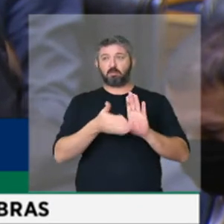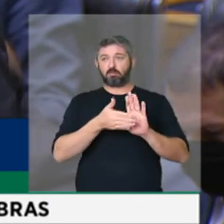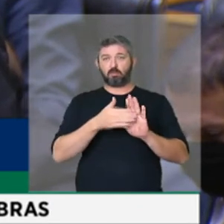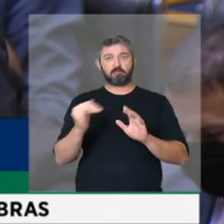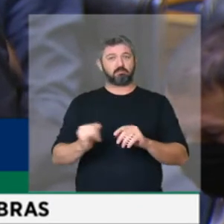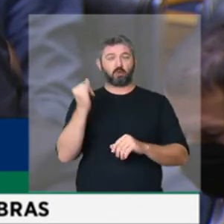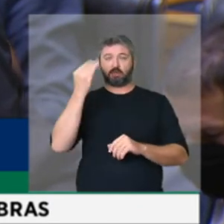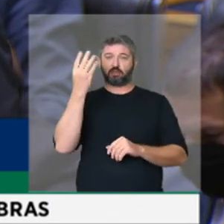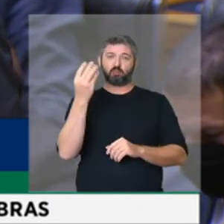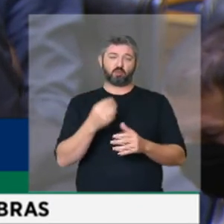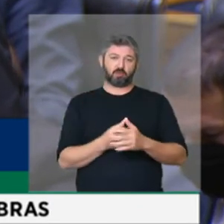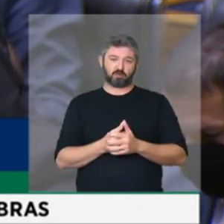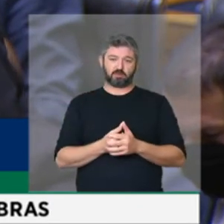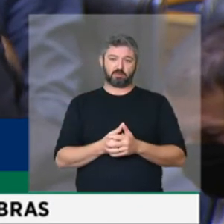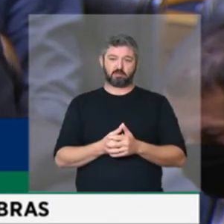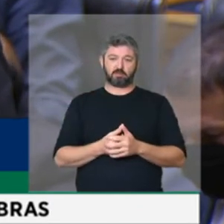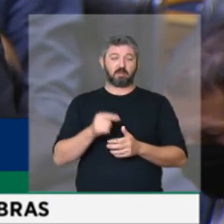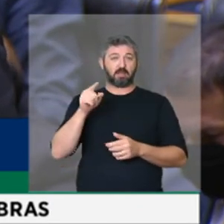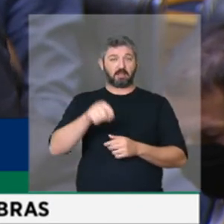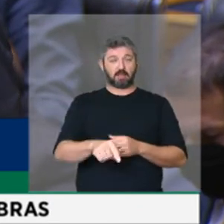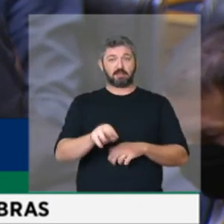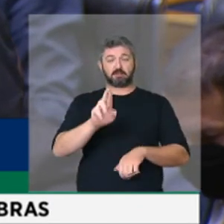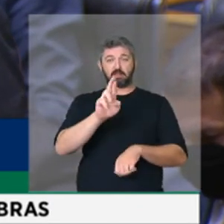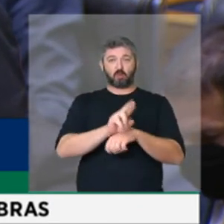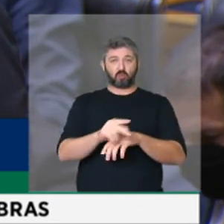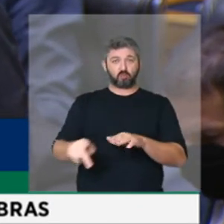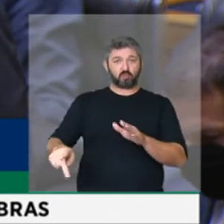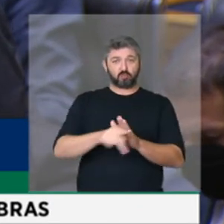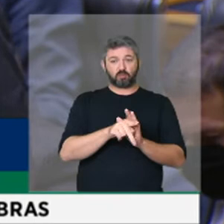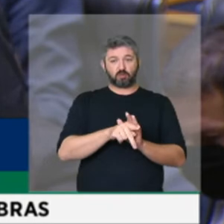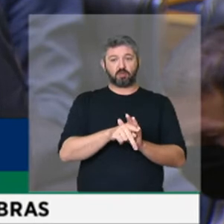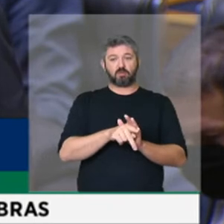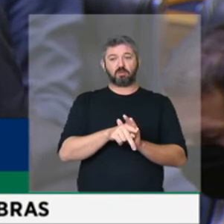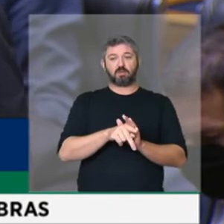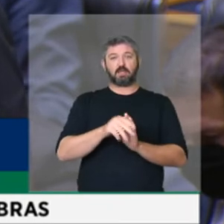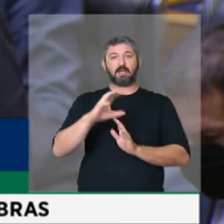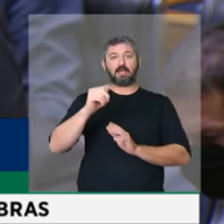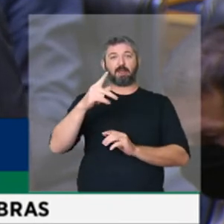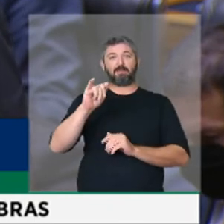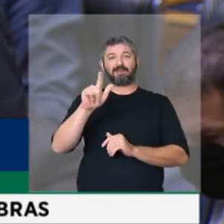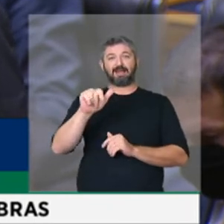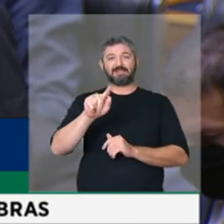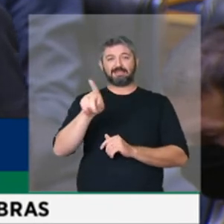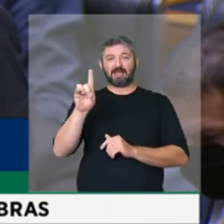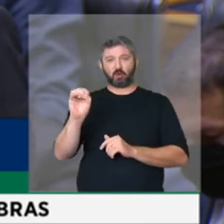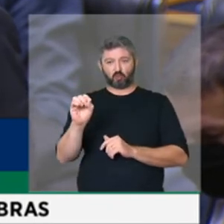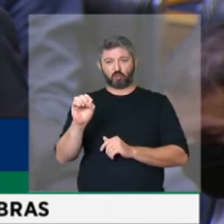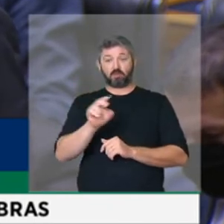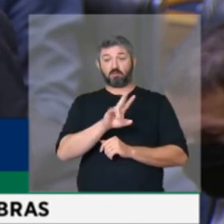CONSUMIDOR É UM CONJUNTO DE MEDIDAS IMPORTANTES ESTES RECURSOS QUE VÊM DA CAPITALIZAÇÃO DA EMPRESA QUE SE TORNARÁUMA CORPORAÇÃO,